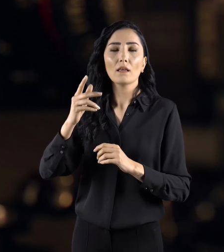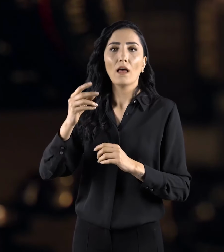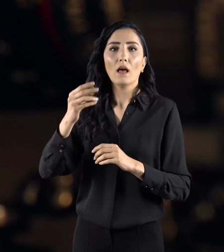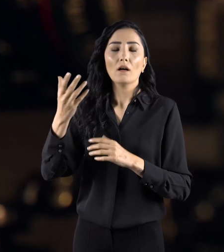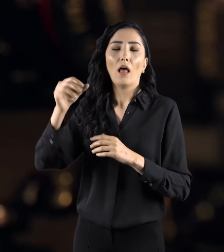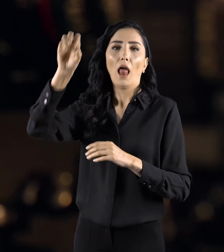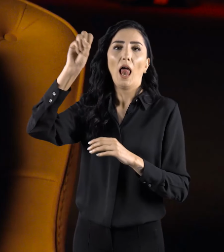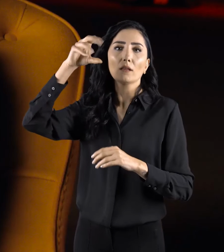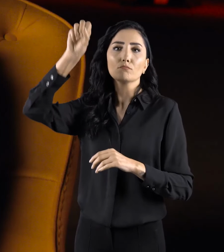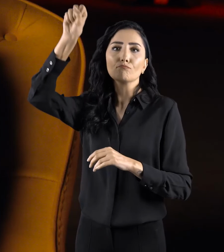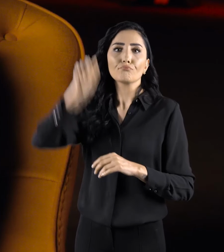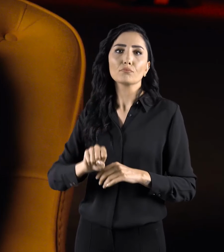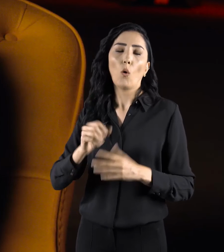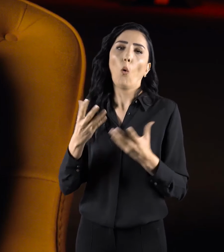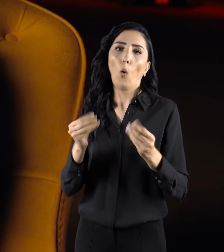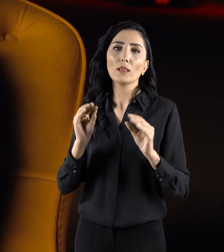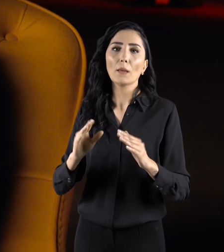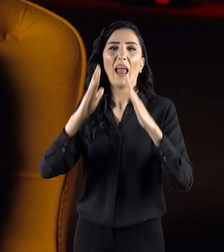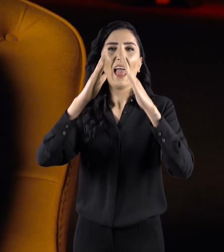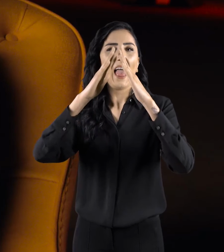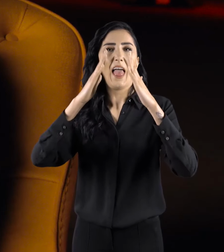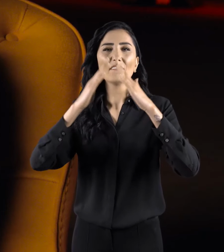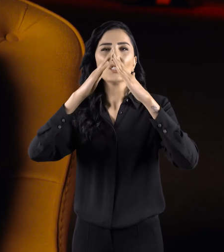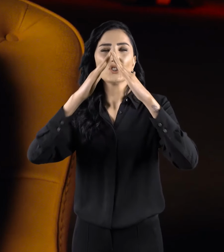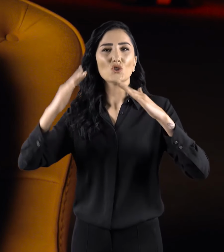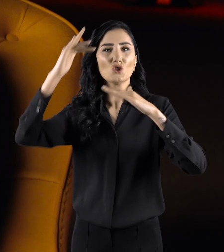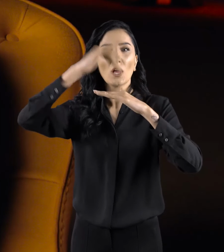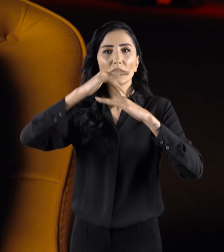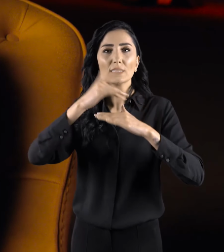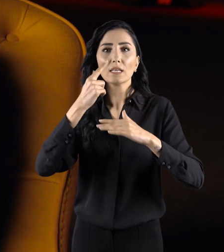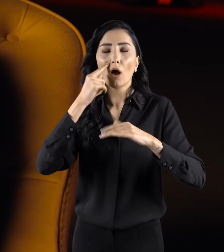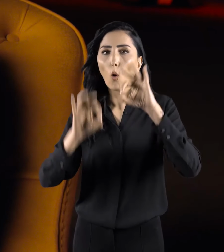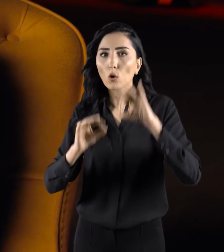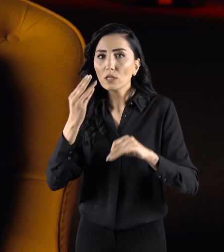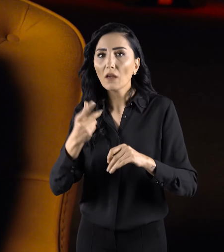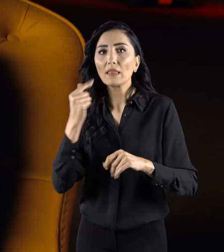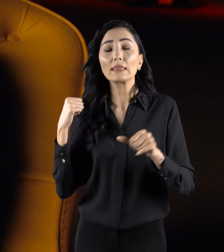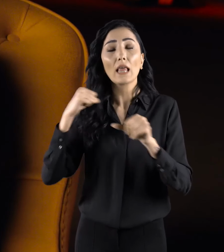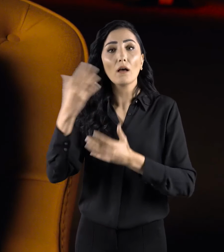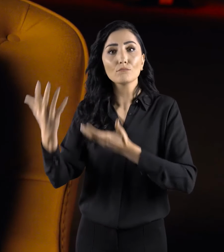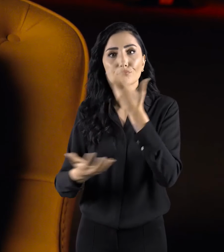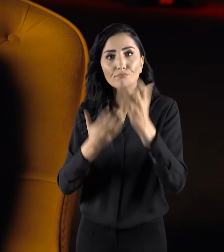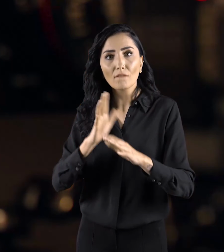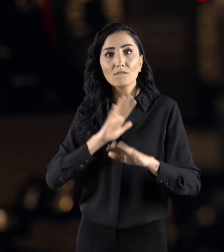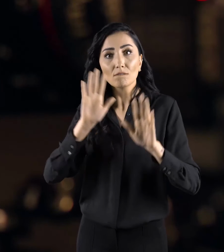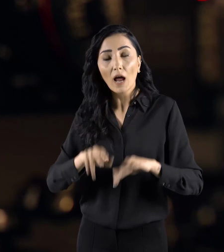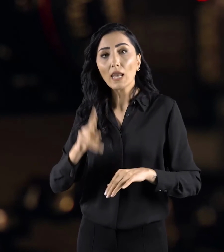Çatınızı kontrol edin, yeniden alev alabilecek yanıcı maddelerden temizleyin. Evinizde yangına neden olabilecek